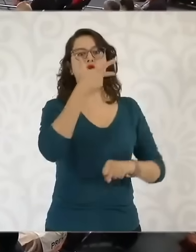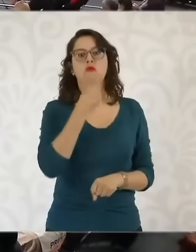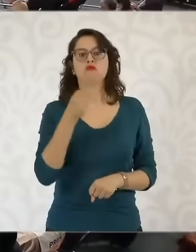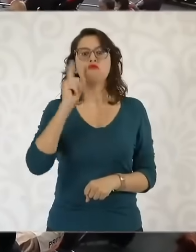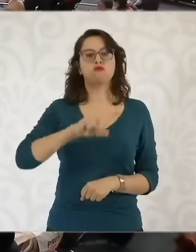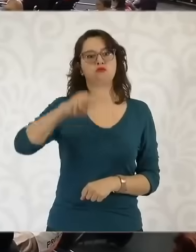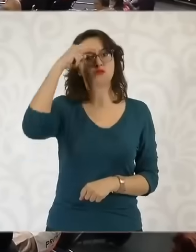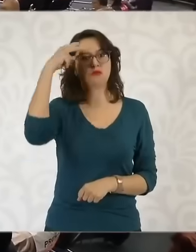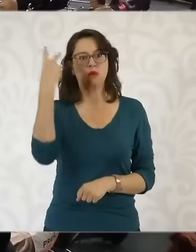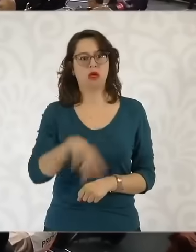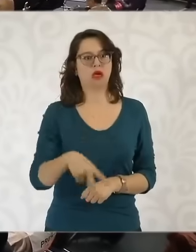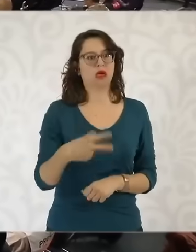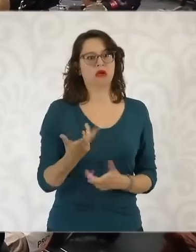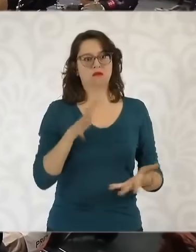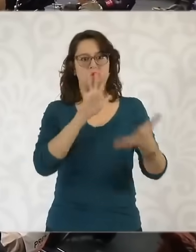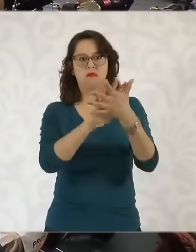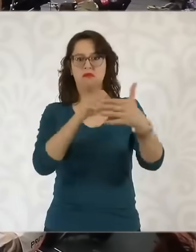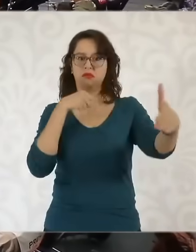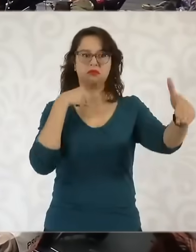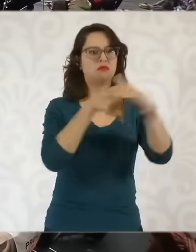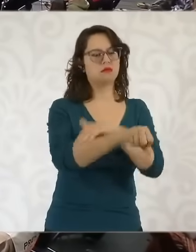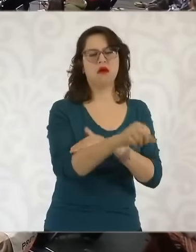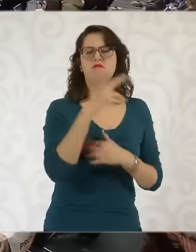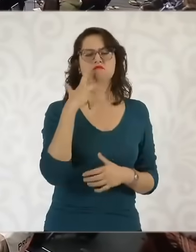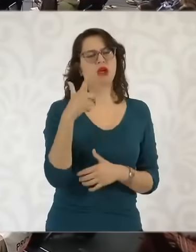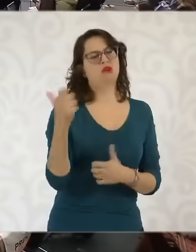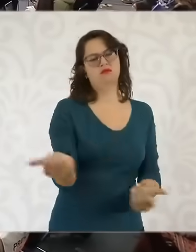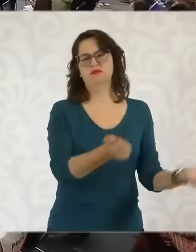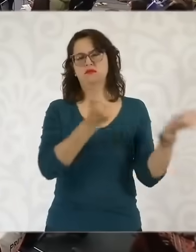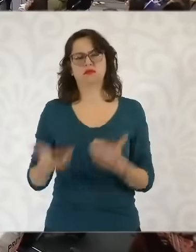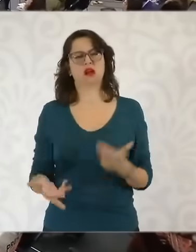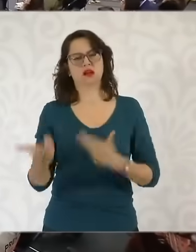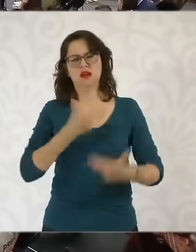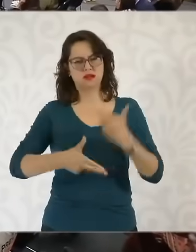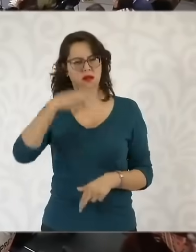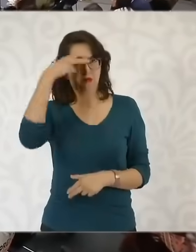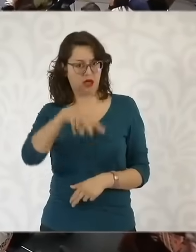en lugar de ser llevados a centros de detención, se les deporte inmediatamente a nuestro país. No